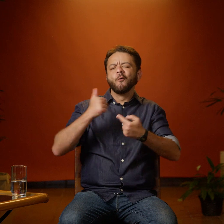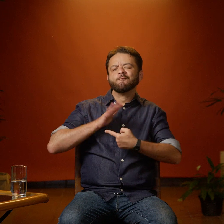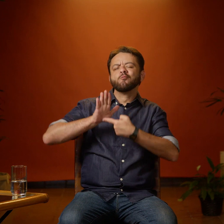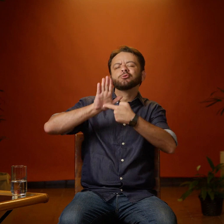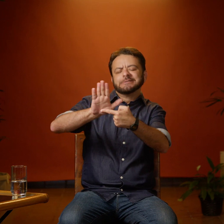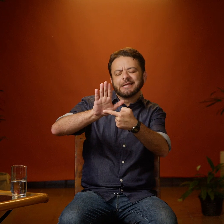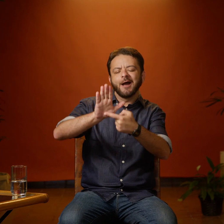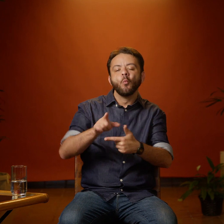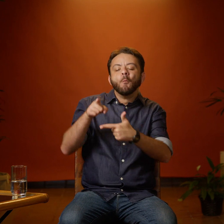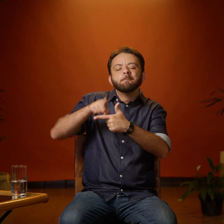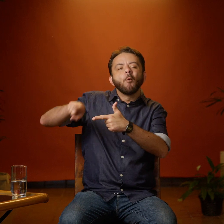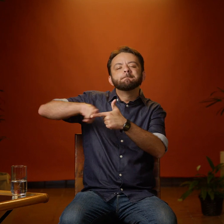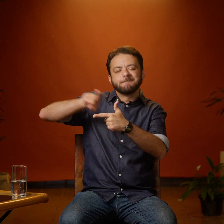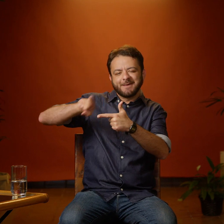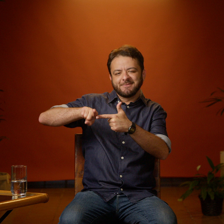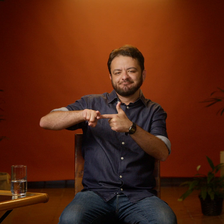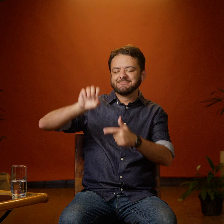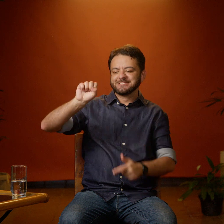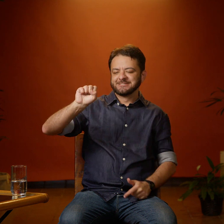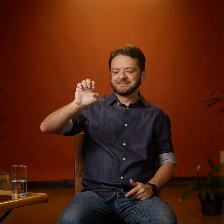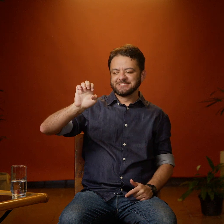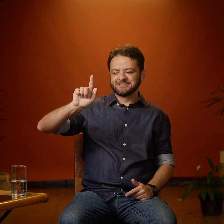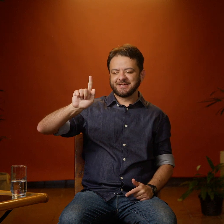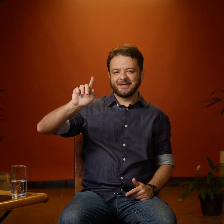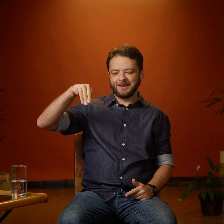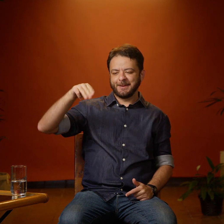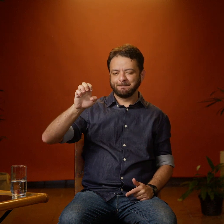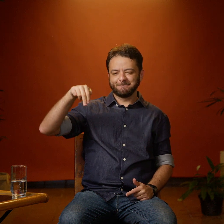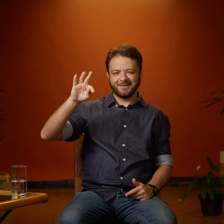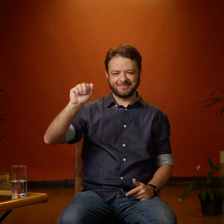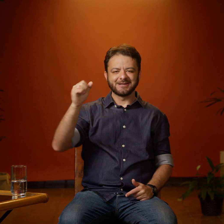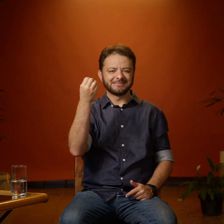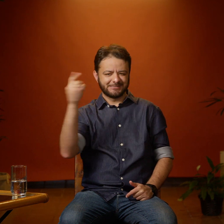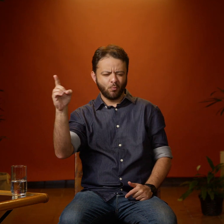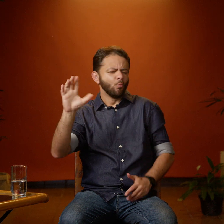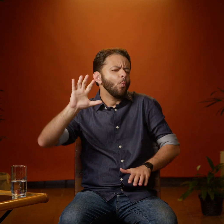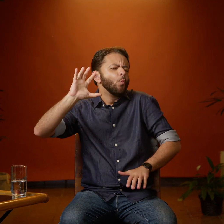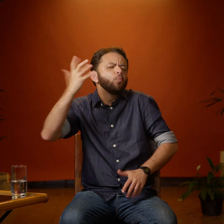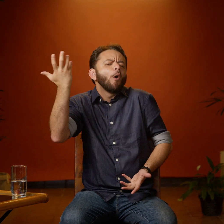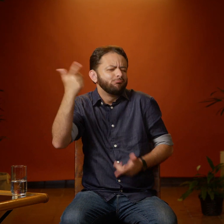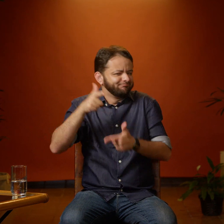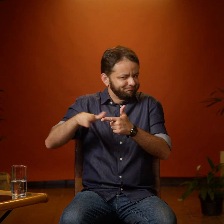Agora vou mostrar, por exemplo, alguns problemas da segmentação estrutura da legenda.